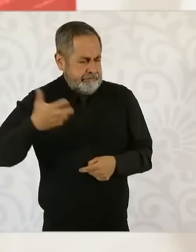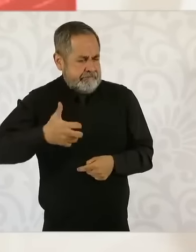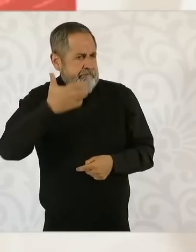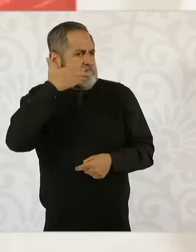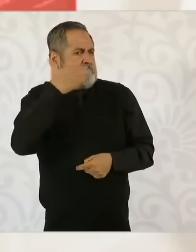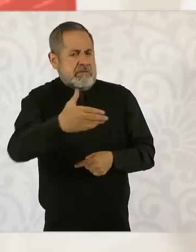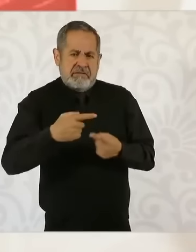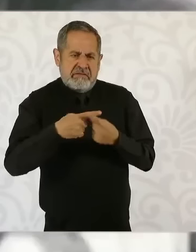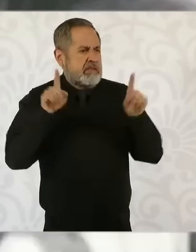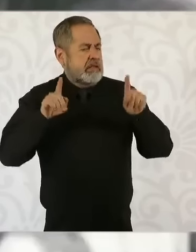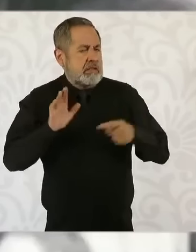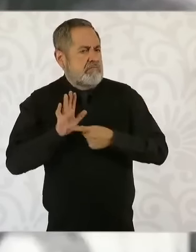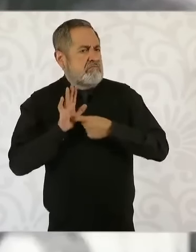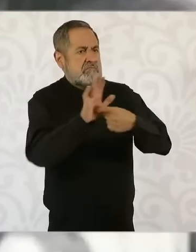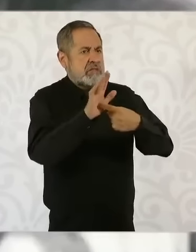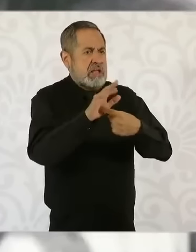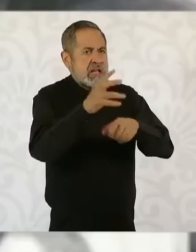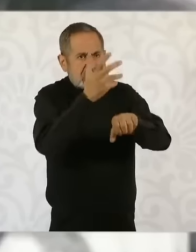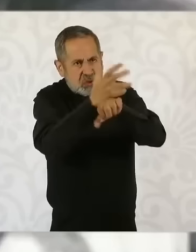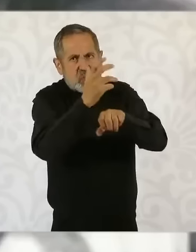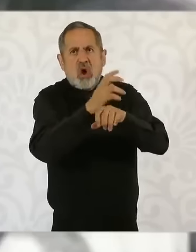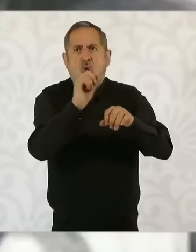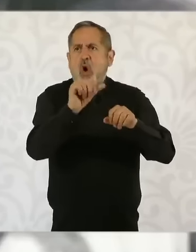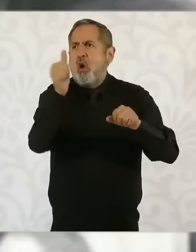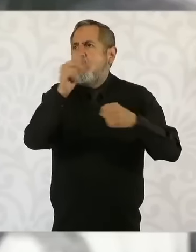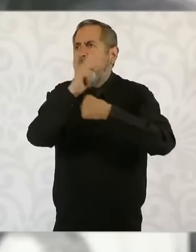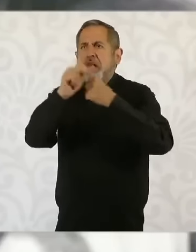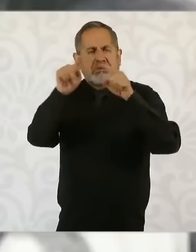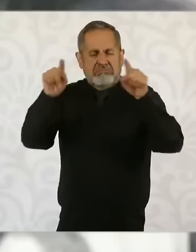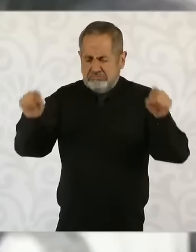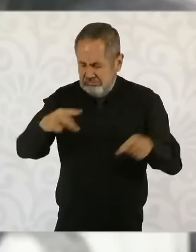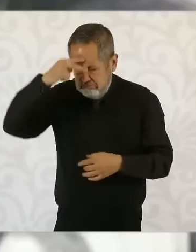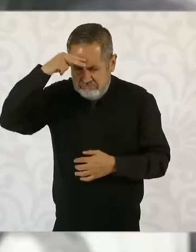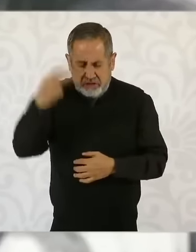diferencia no nada más en este país sino el siguiente y por eso bueno es un honor estar